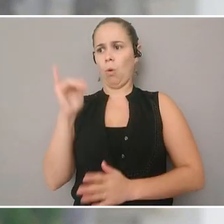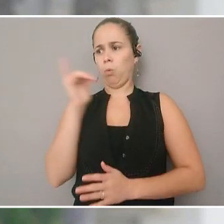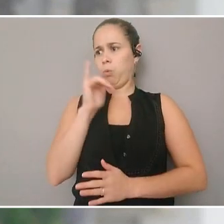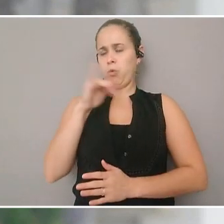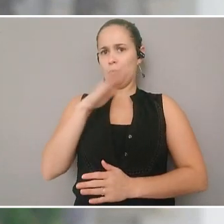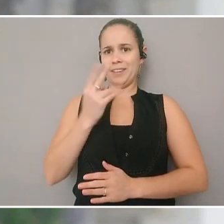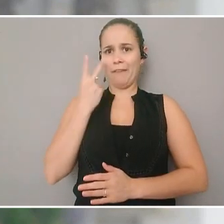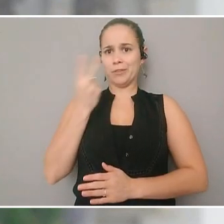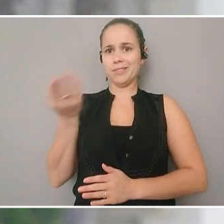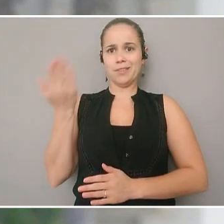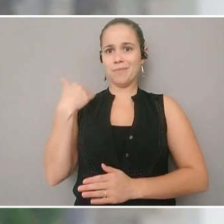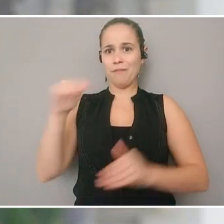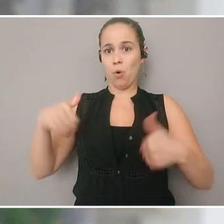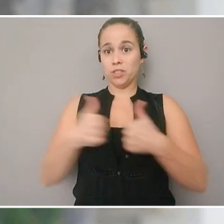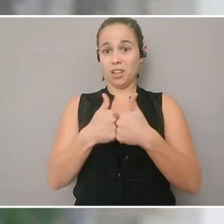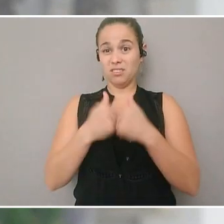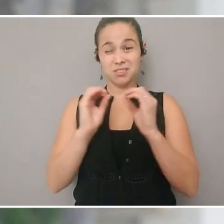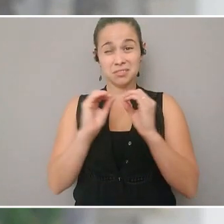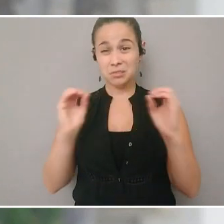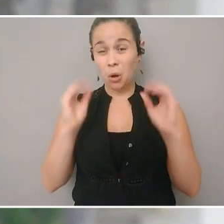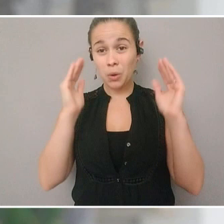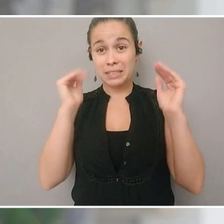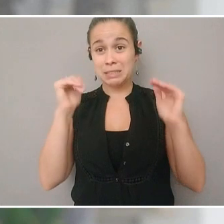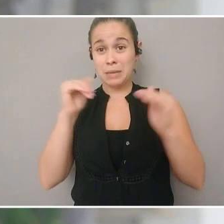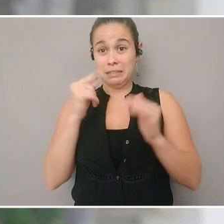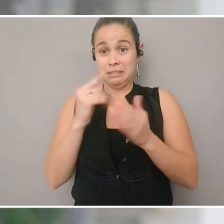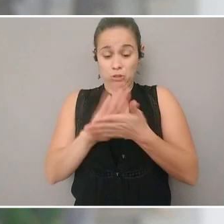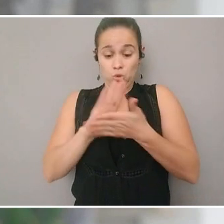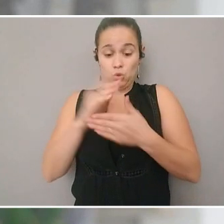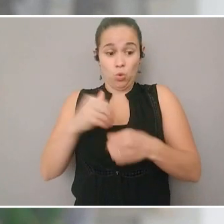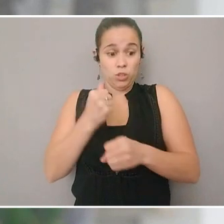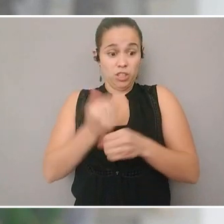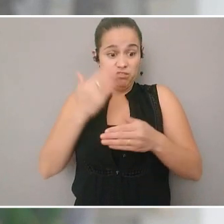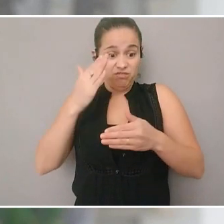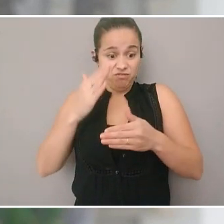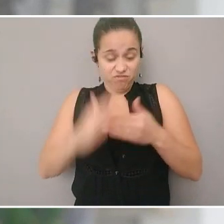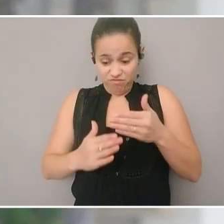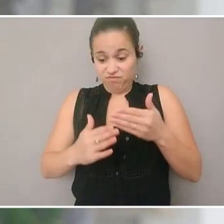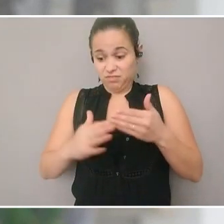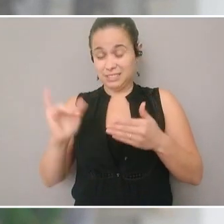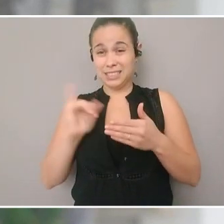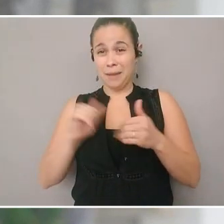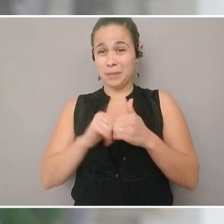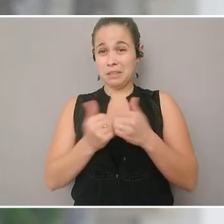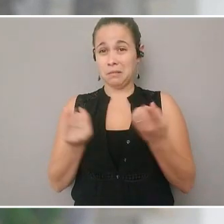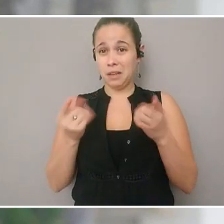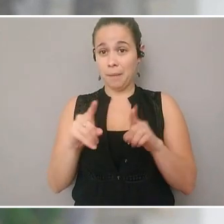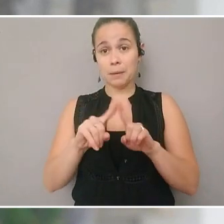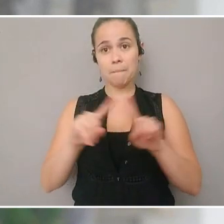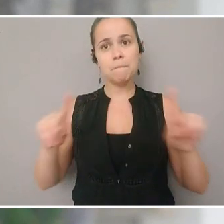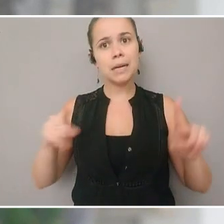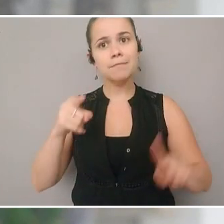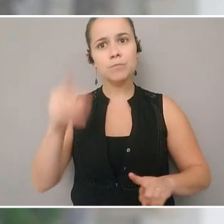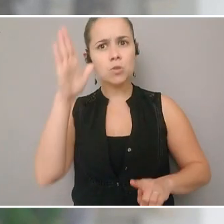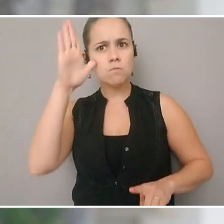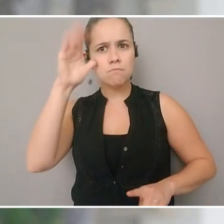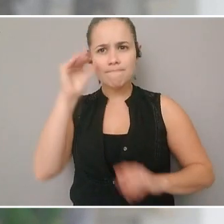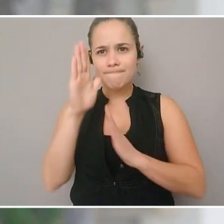esperaba que el año escolar terminara como se